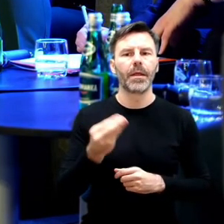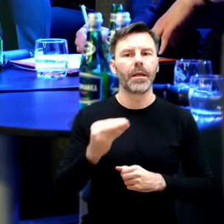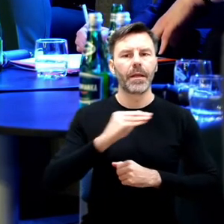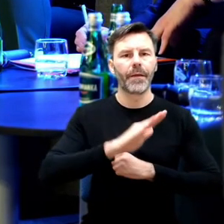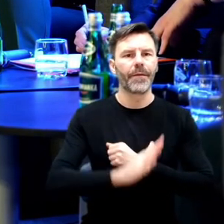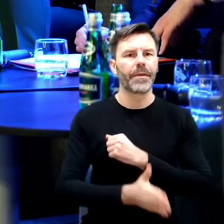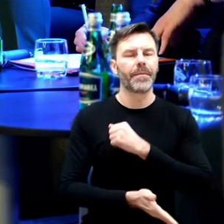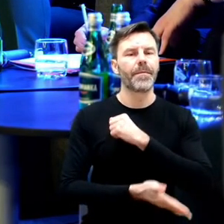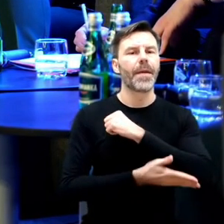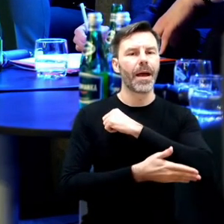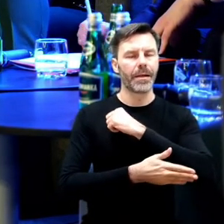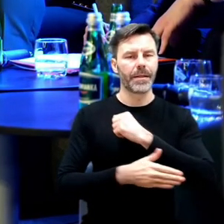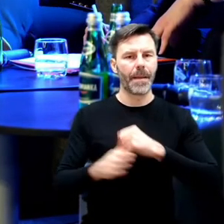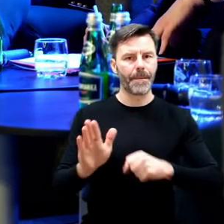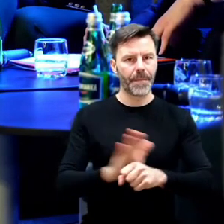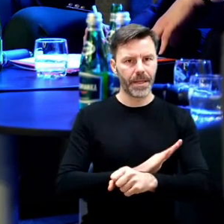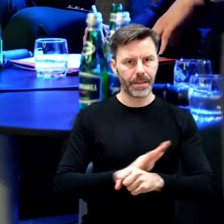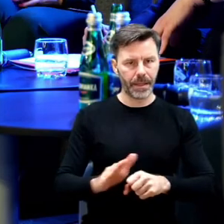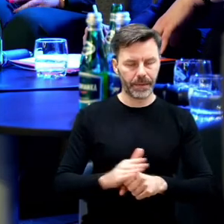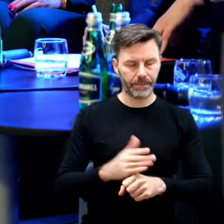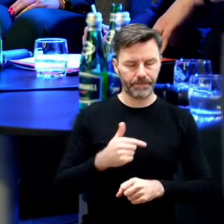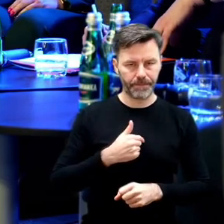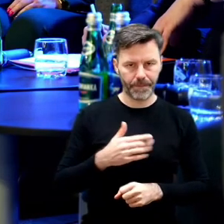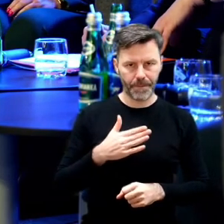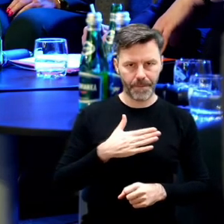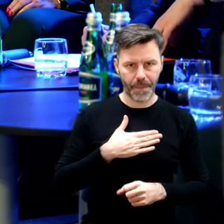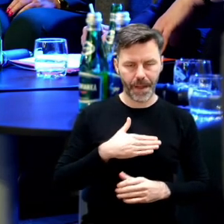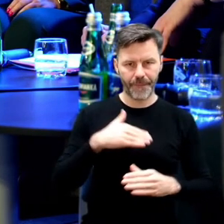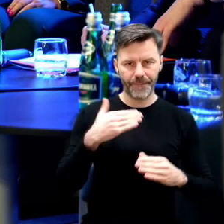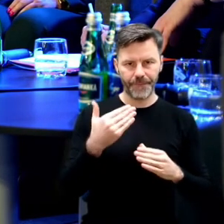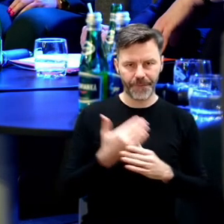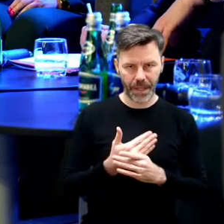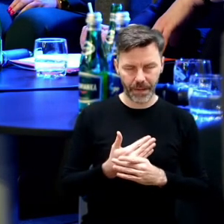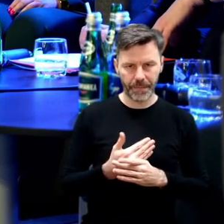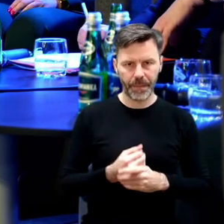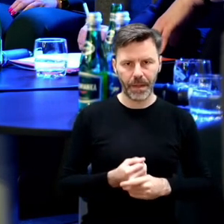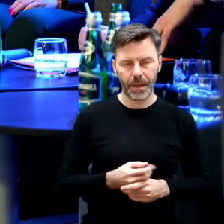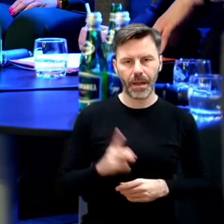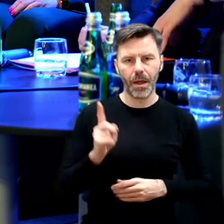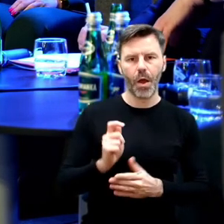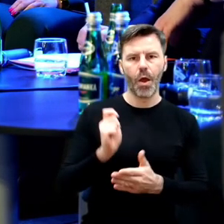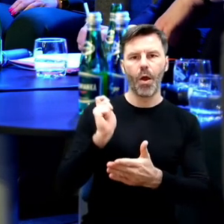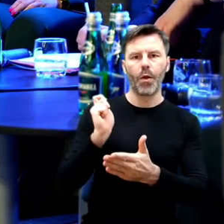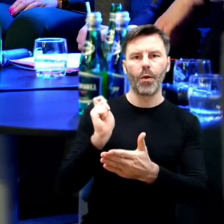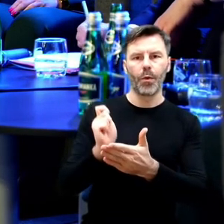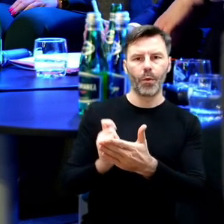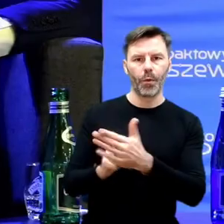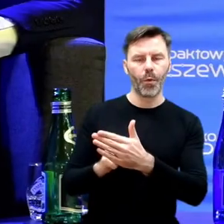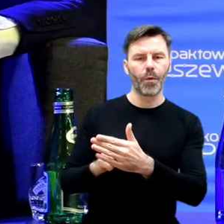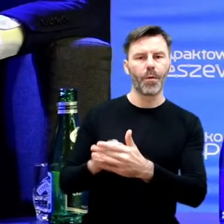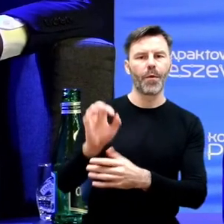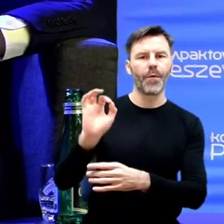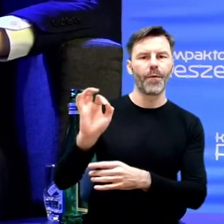My mamy taką firmę, którą kupił właściciel niemiecki kilka lat temu.